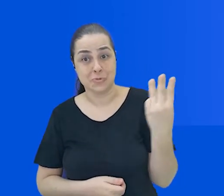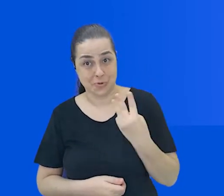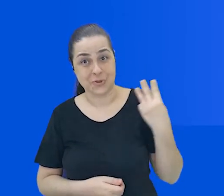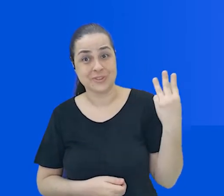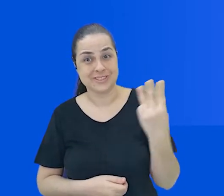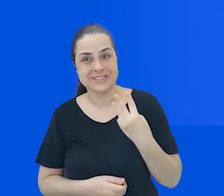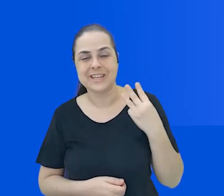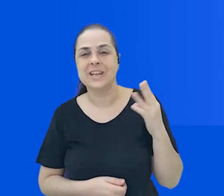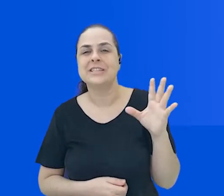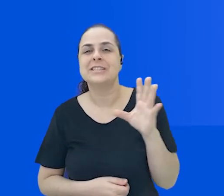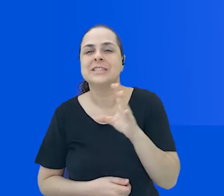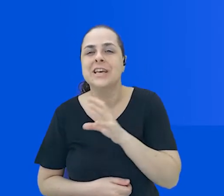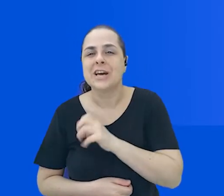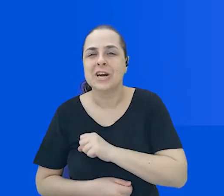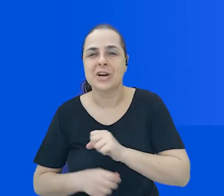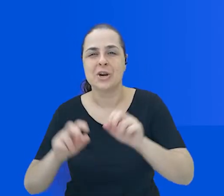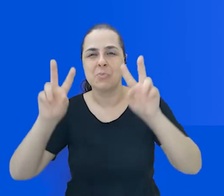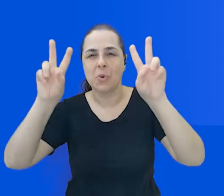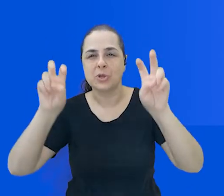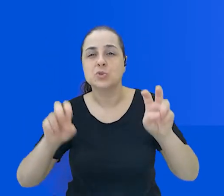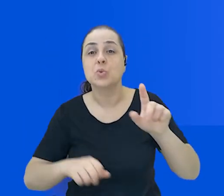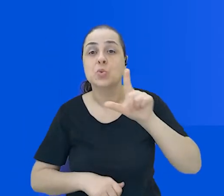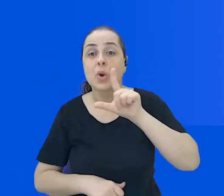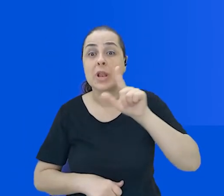A gente é bem amante de linguagens diversas, né?